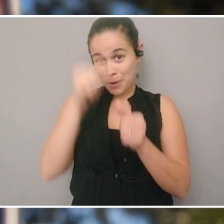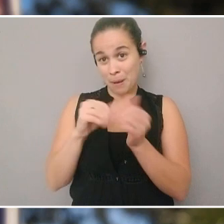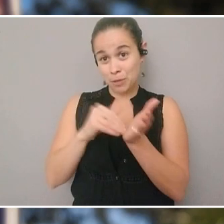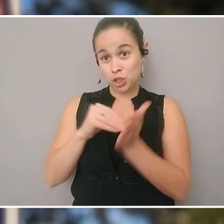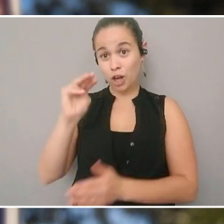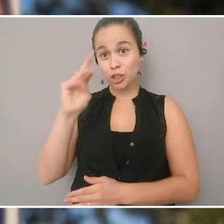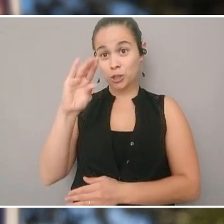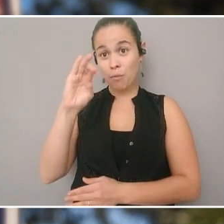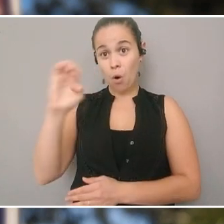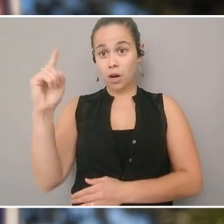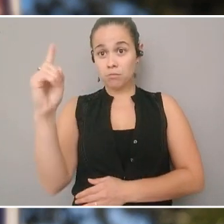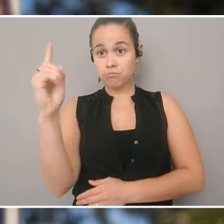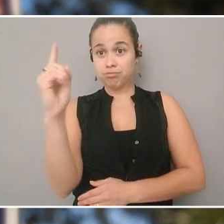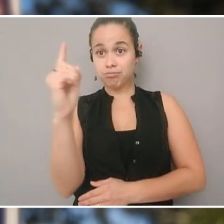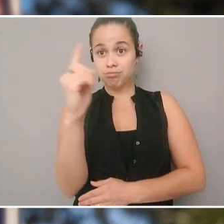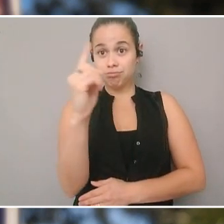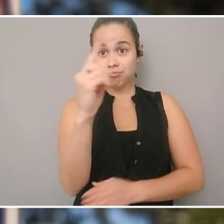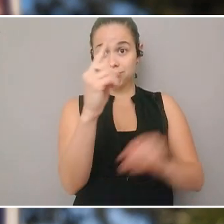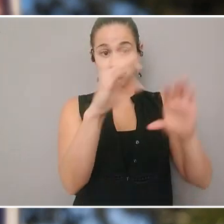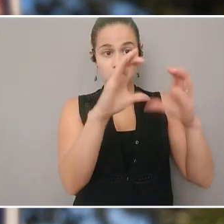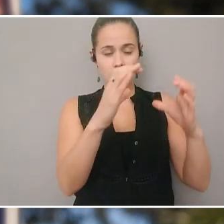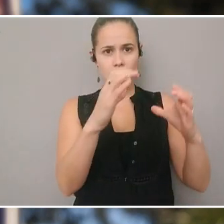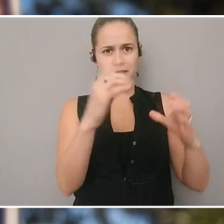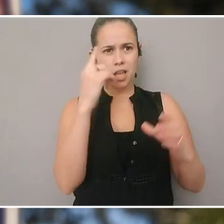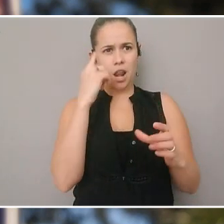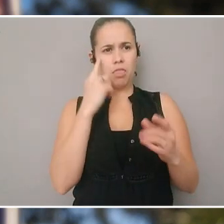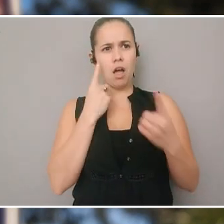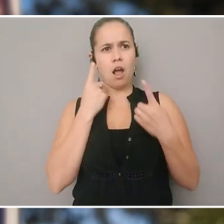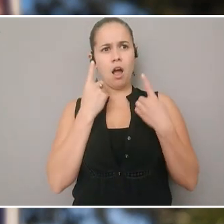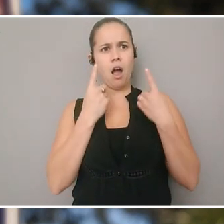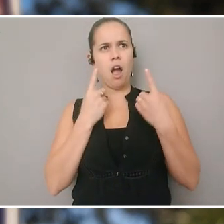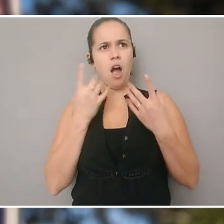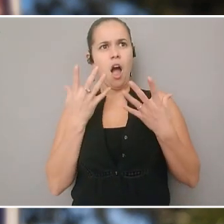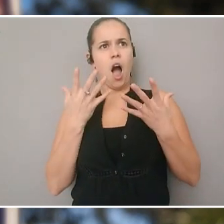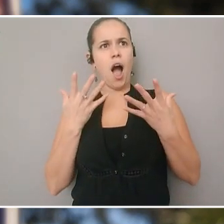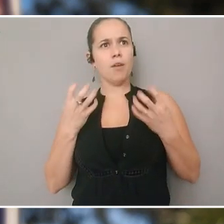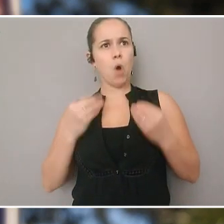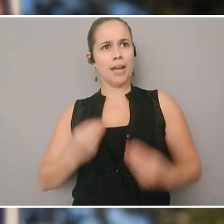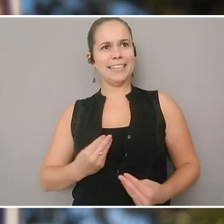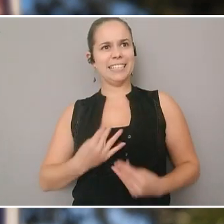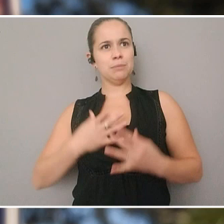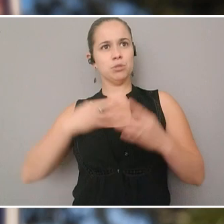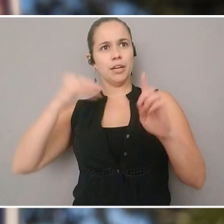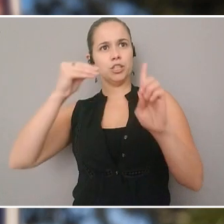y pensando a mi mismo, quiero